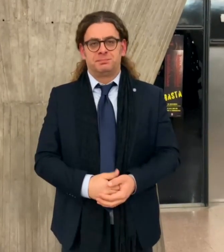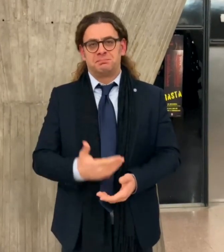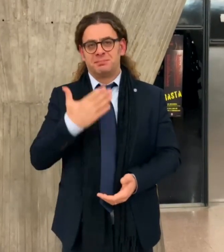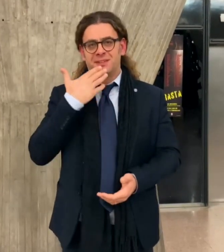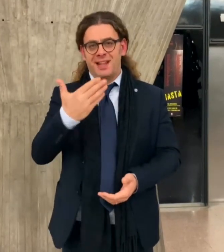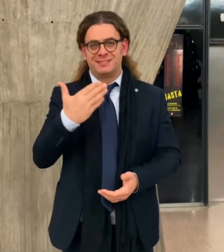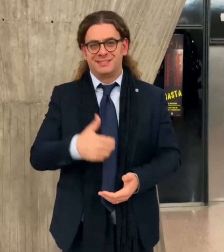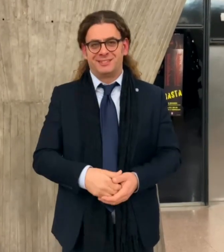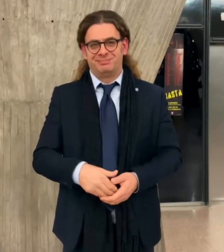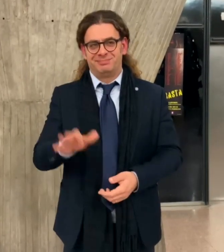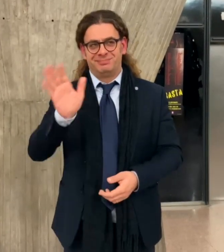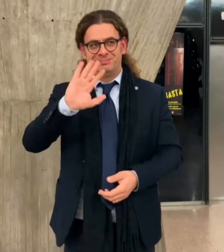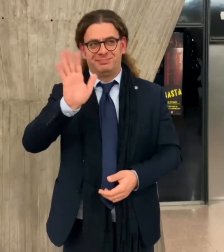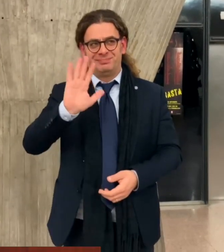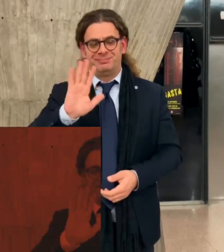Grazie, ciao.